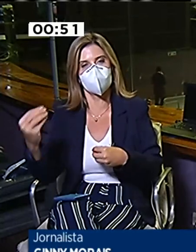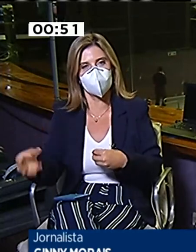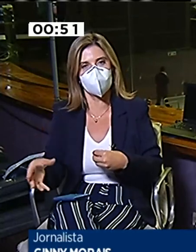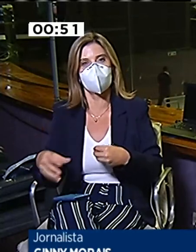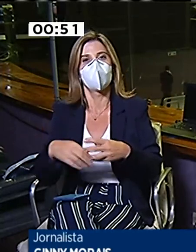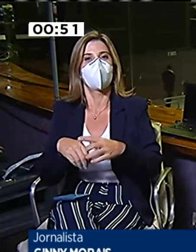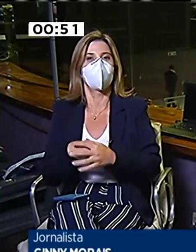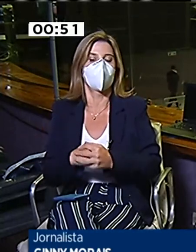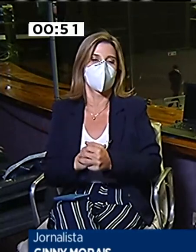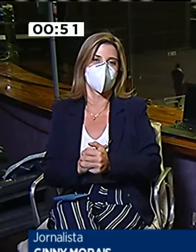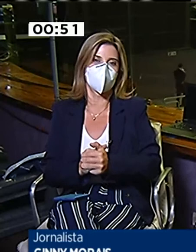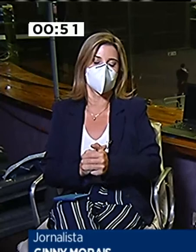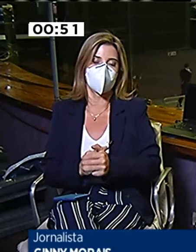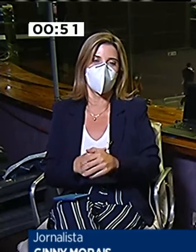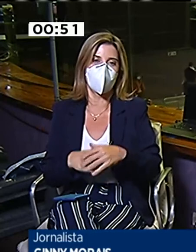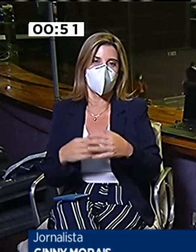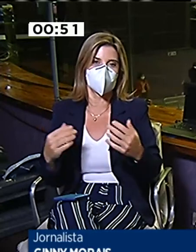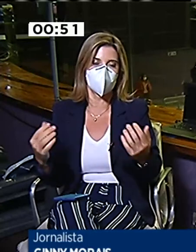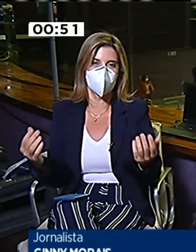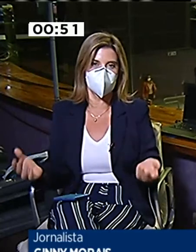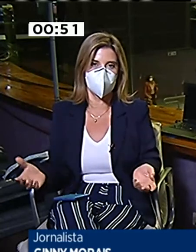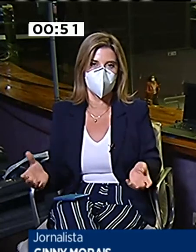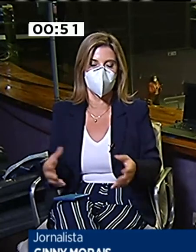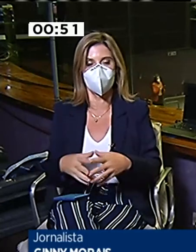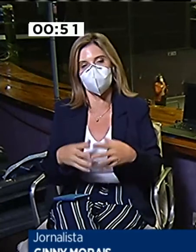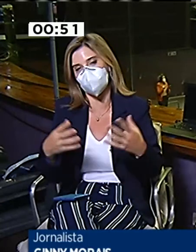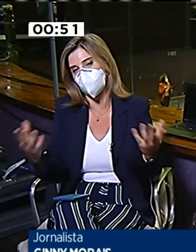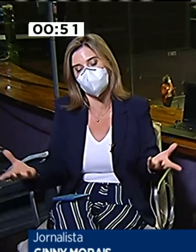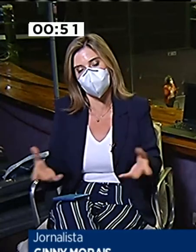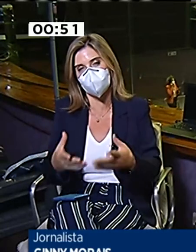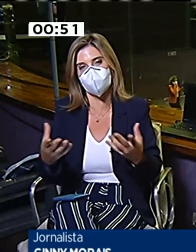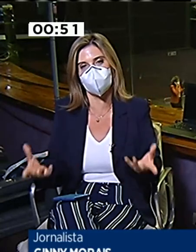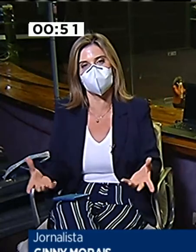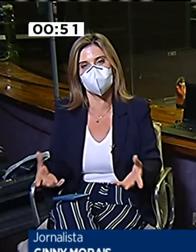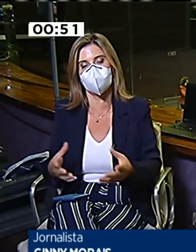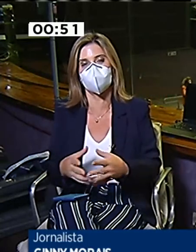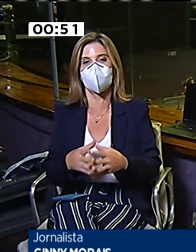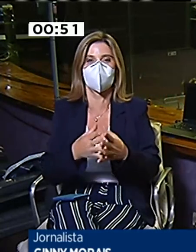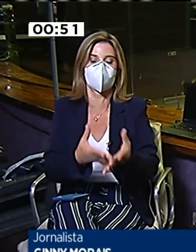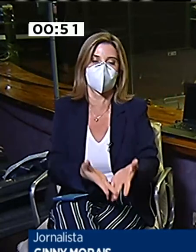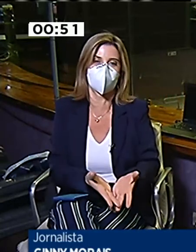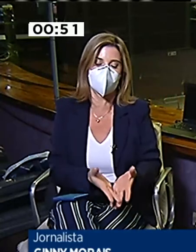CONCORDAM COM ESSA MEDIDA, USARAM QUESTÕES DE ORDEM, OU SEJA, O QUESTIONAMENTO SOBRE A APLICAÇÃO DO REGIMENTO PARA